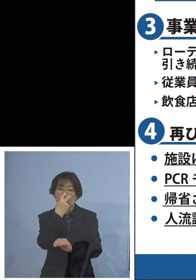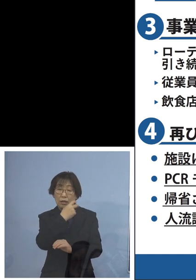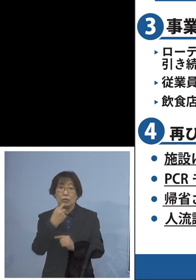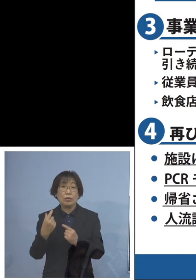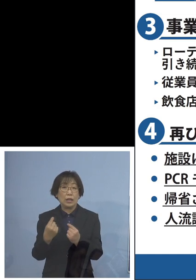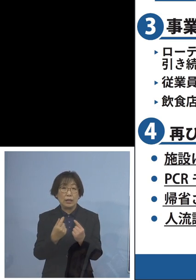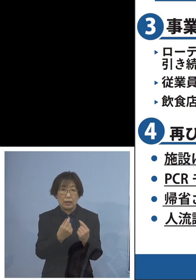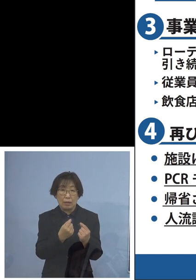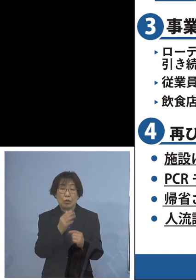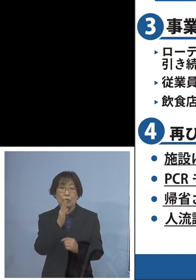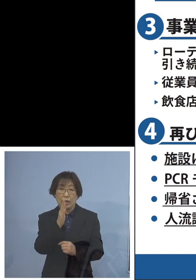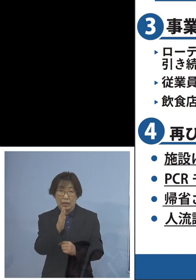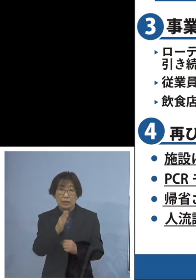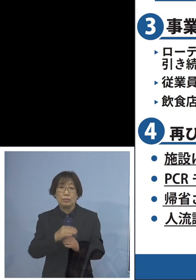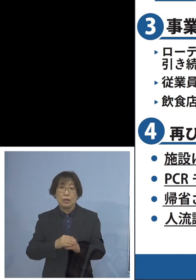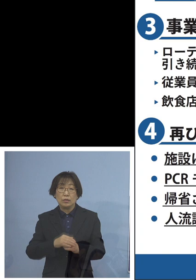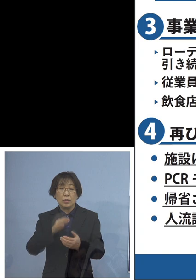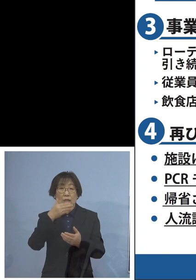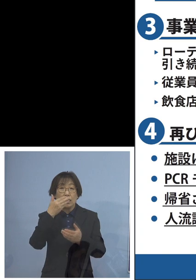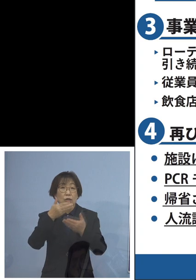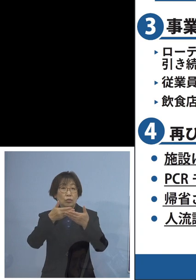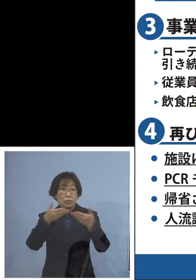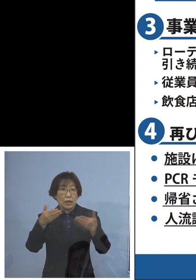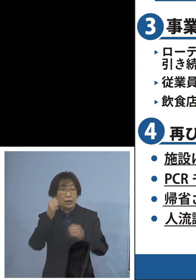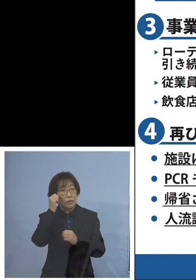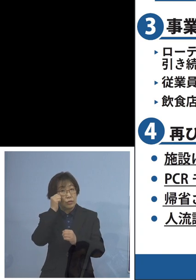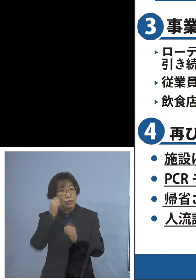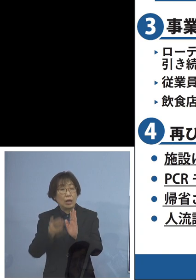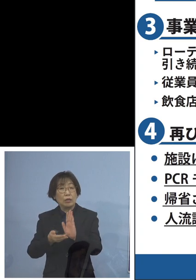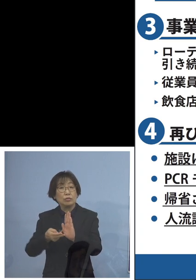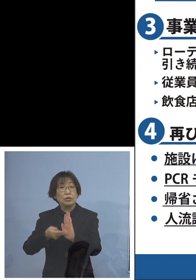またさらには 飲食店、宿泊施設におきましては